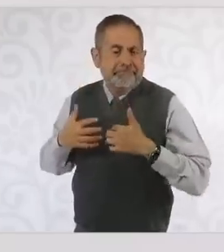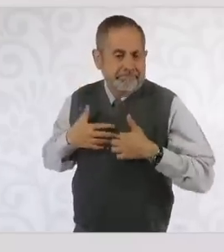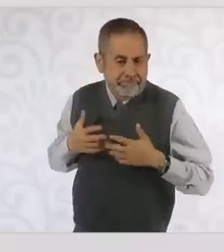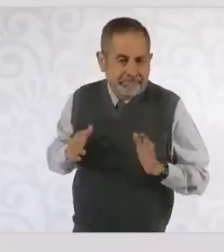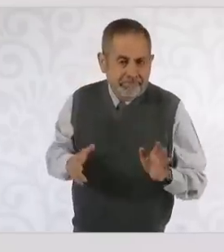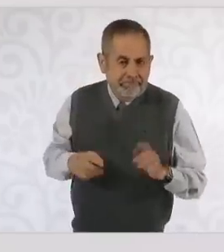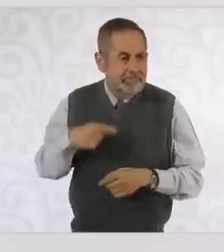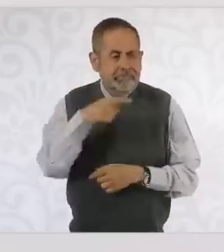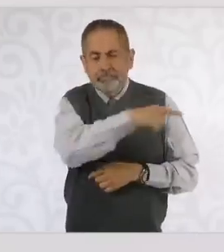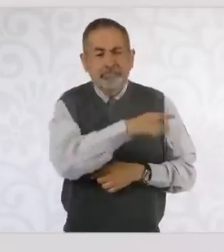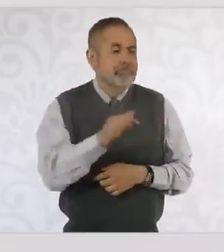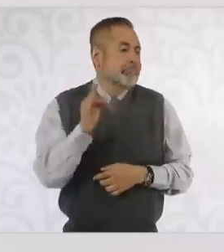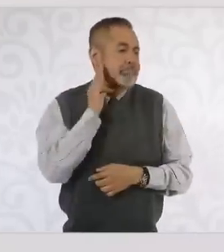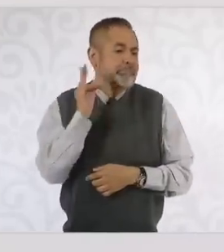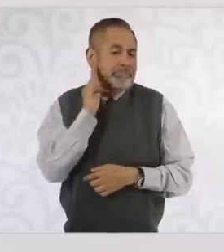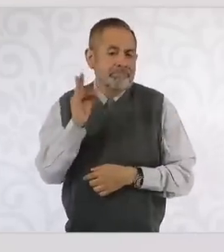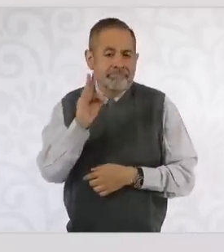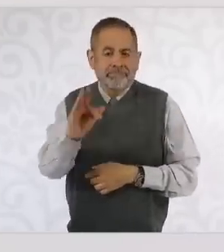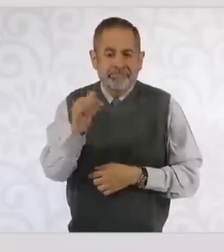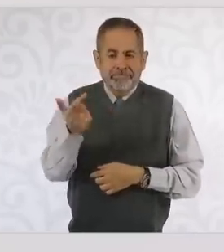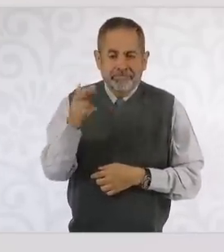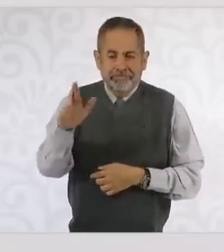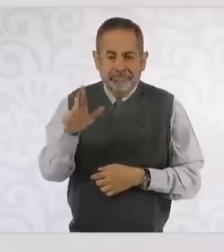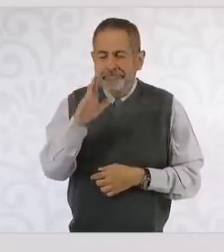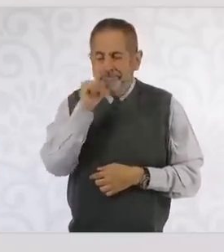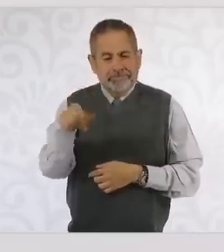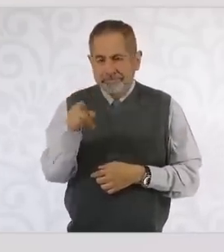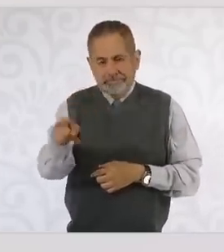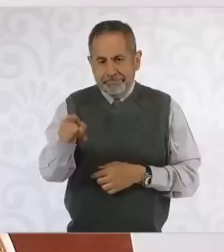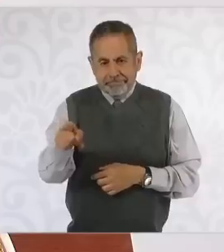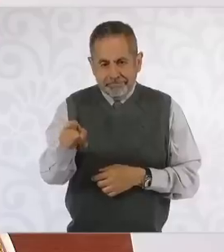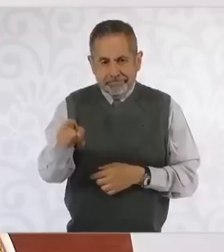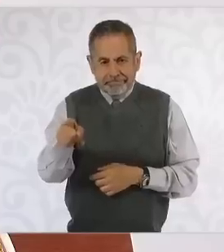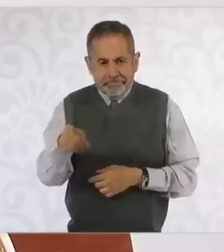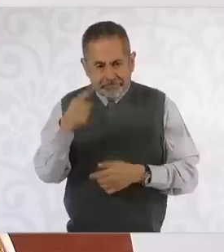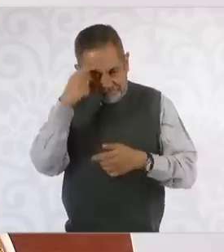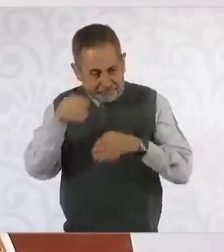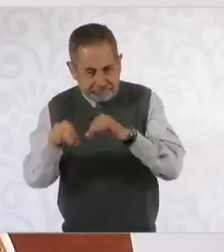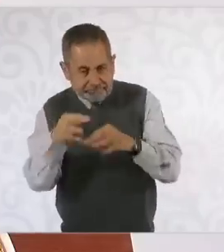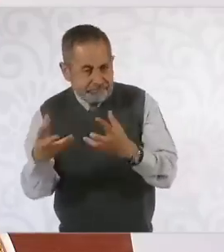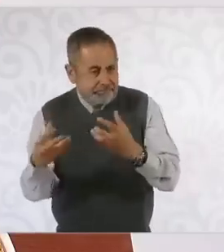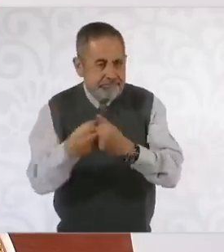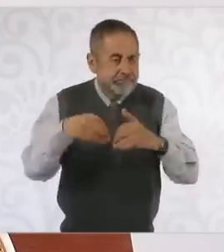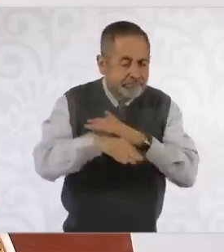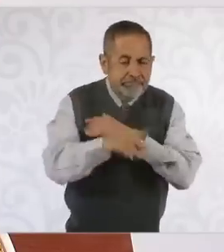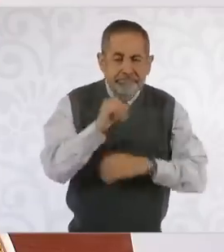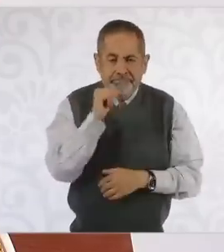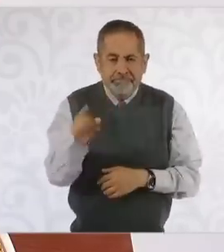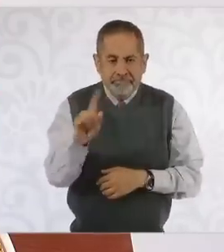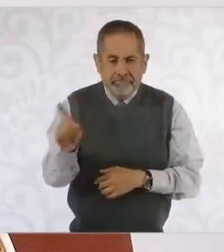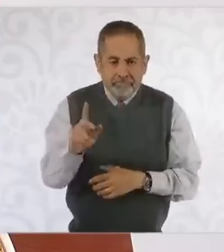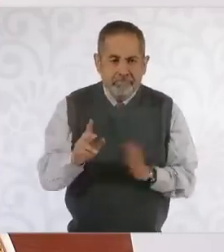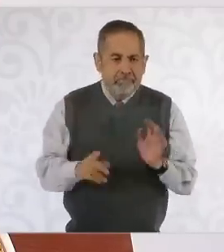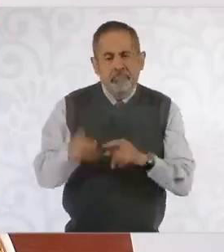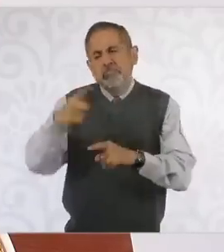la fiscalía general de la república quien entra a trabajar Digo ellos siempre trabajan pues pero